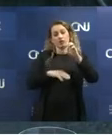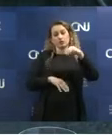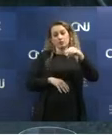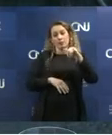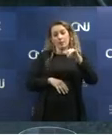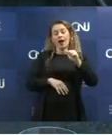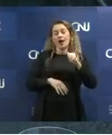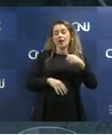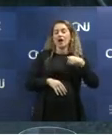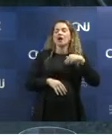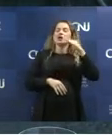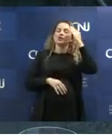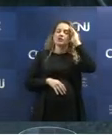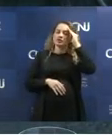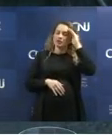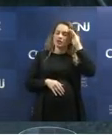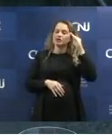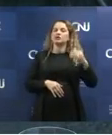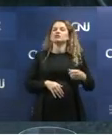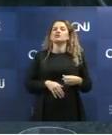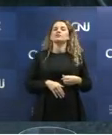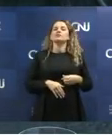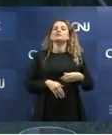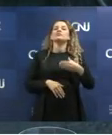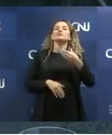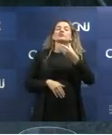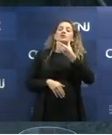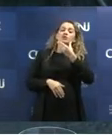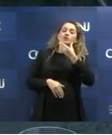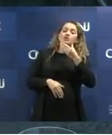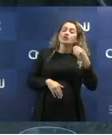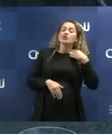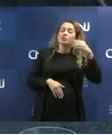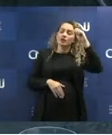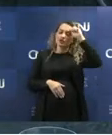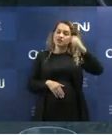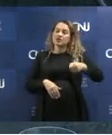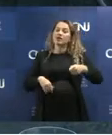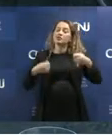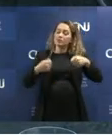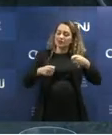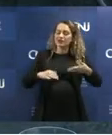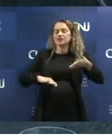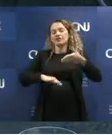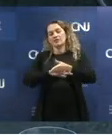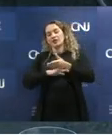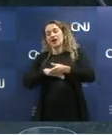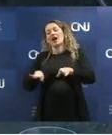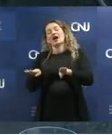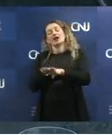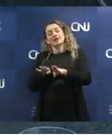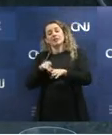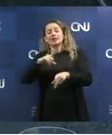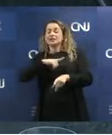deve permanecer na jurisdição porque estava há 20 anos nessa unidade e tem um conhecimento muito especializado, que é o caso da execução penal.